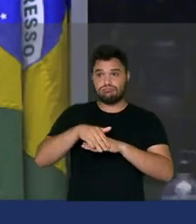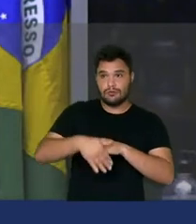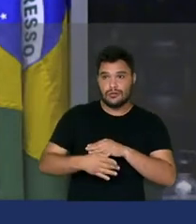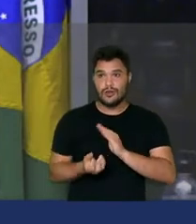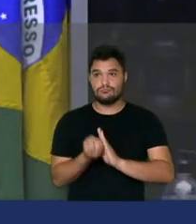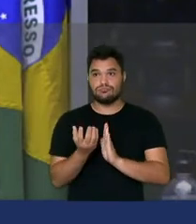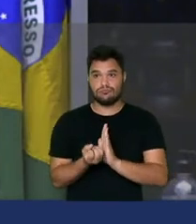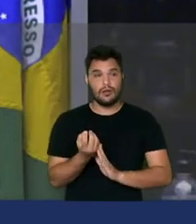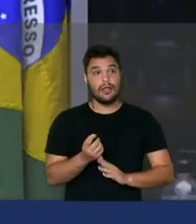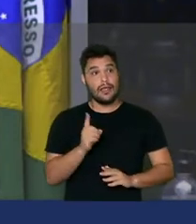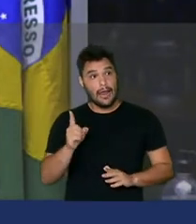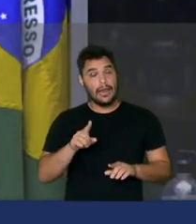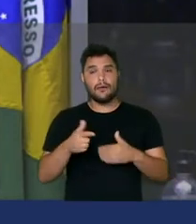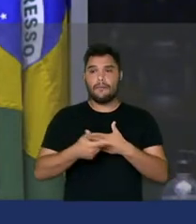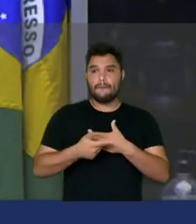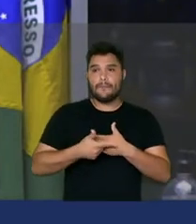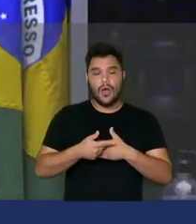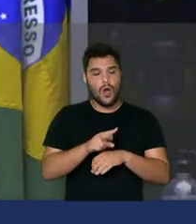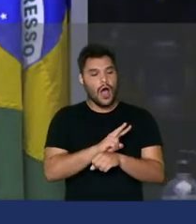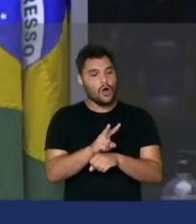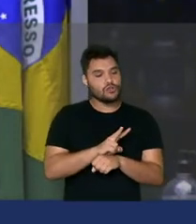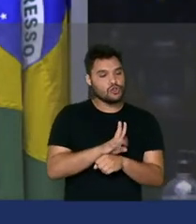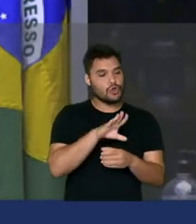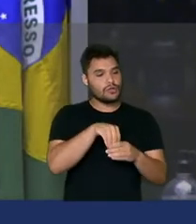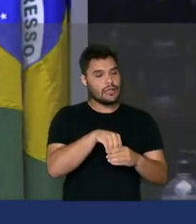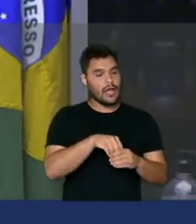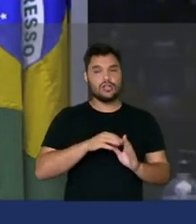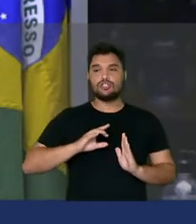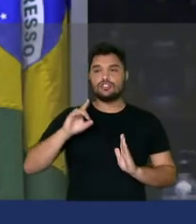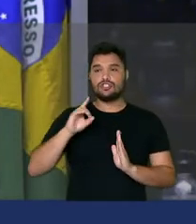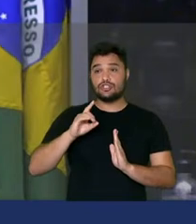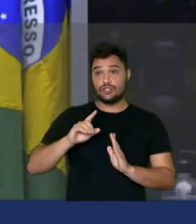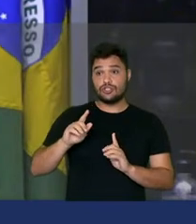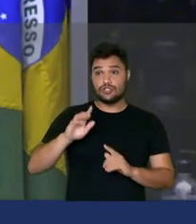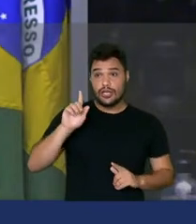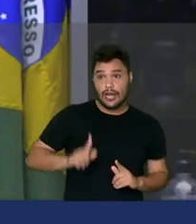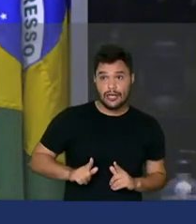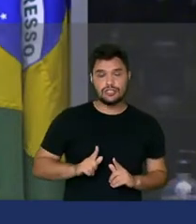ADMINISTRATIVO NA USINA. TAMBÉM EXERCEU AS FUNÇÕES DE AUDITOR INTERNO, GERENTE DE DEPARTAMENTO DE SERVIÇOS